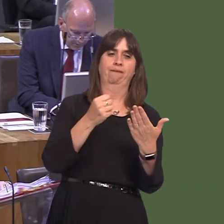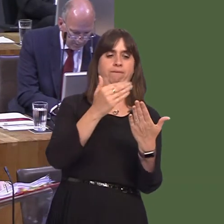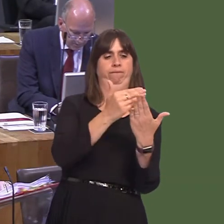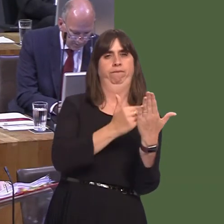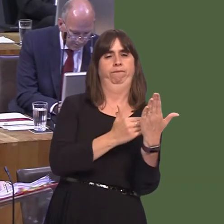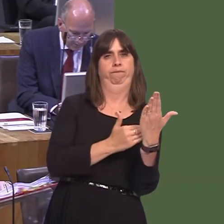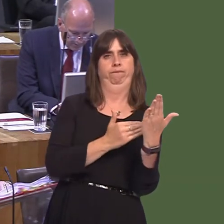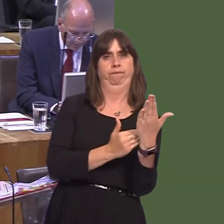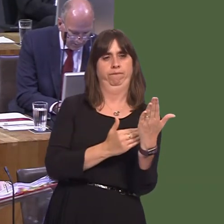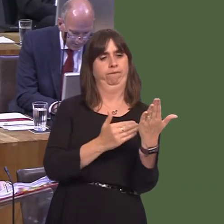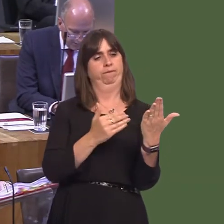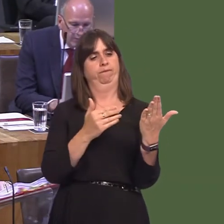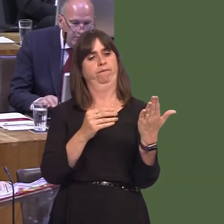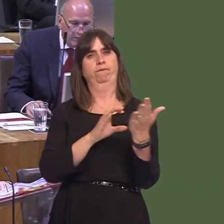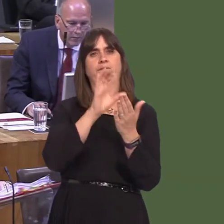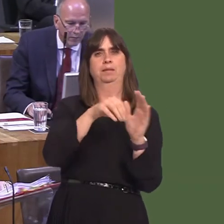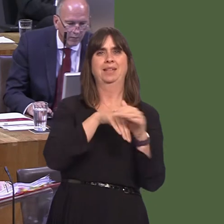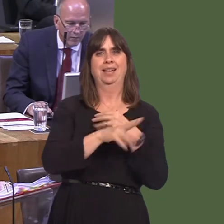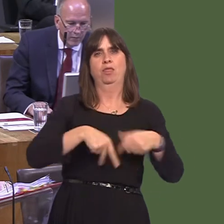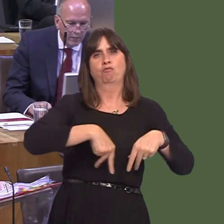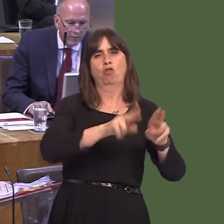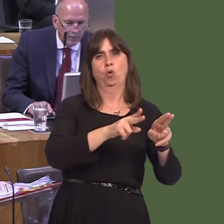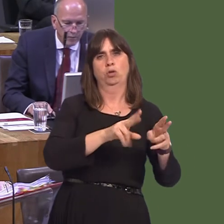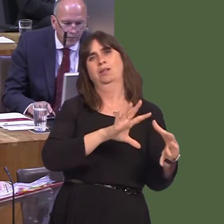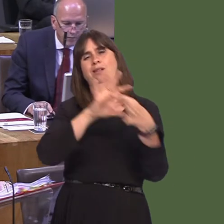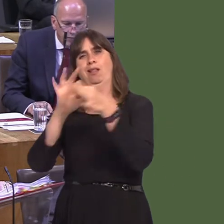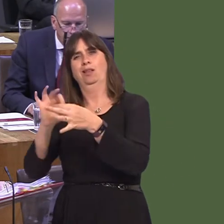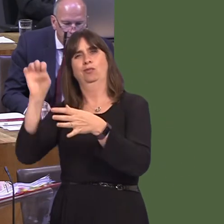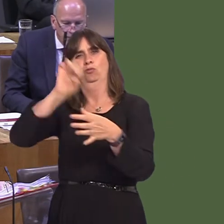continual lobbying for UK Government to invest in our TEN-T rail network demonstrates the